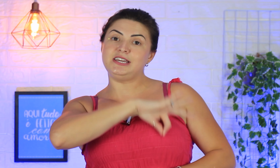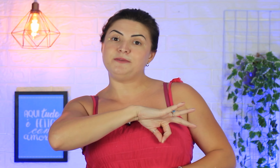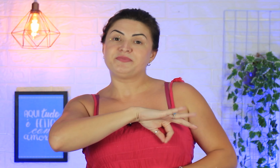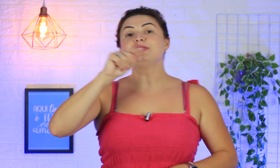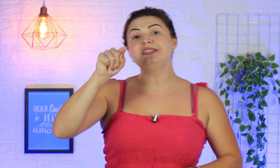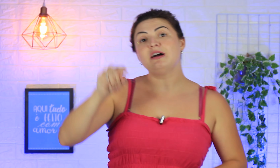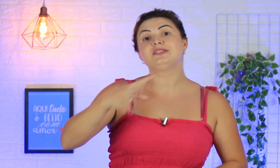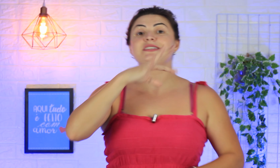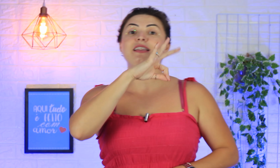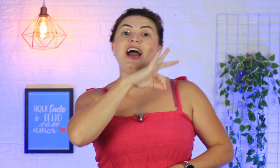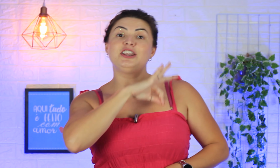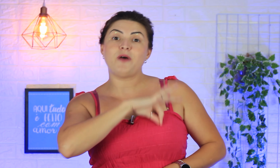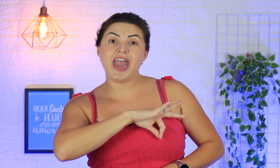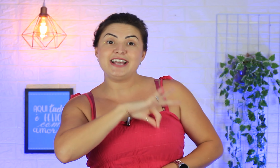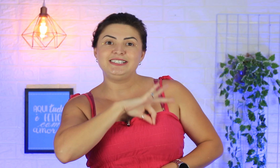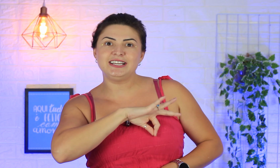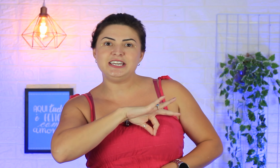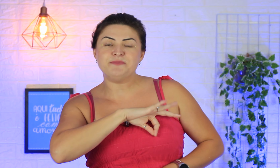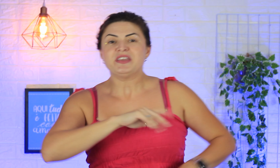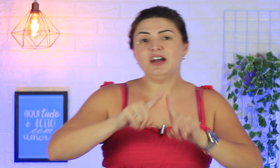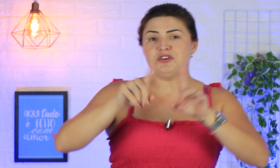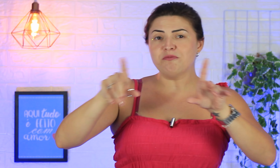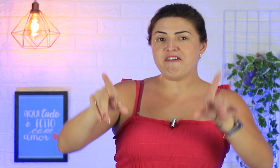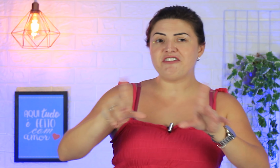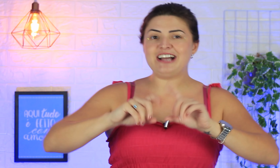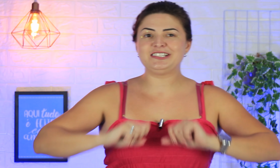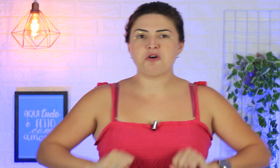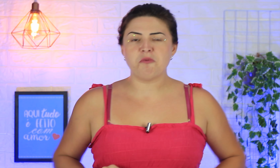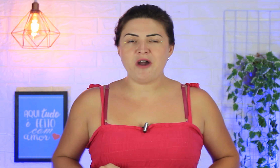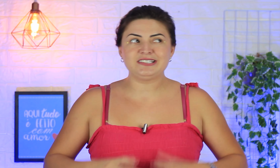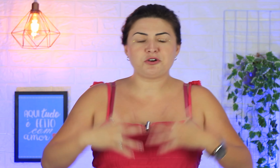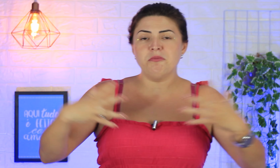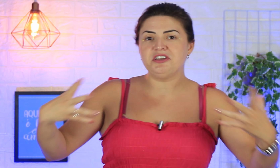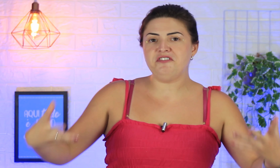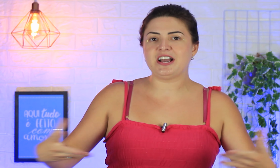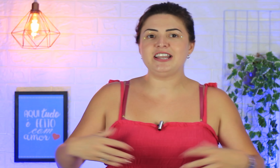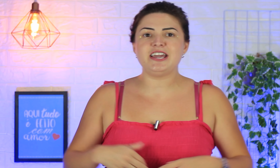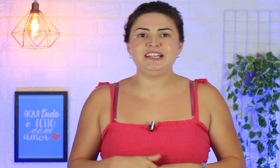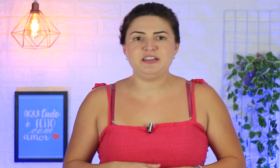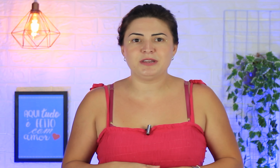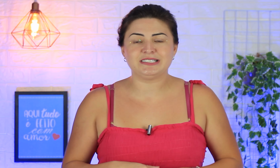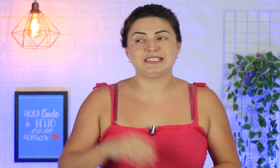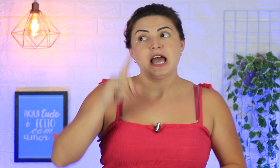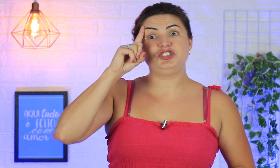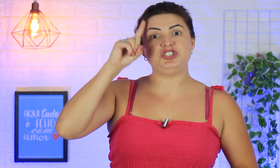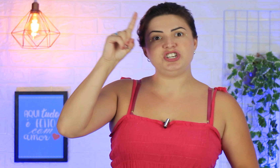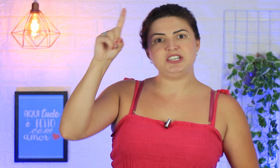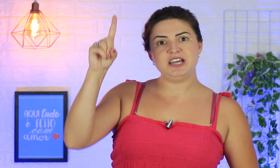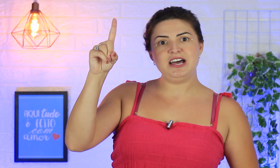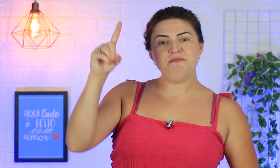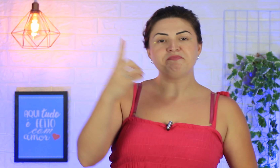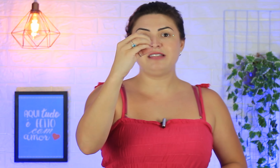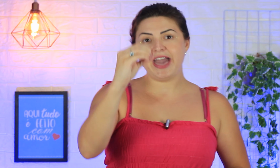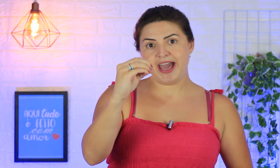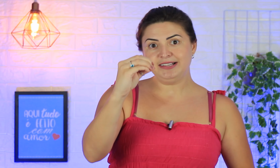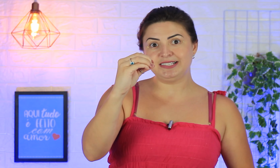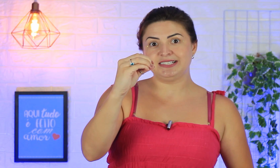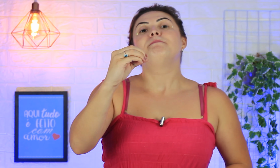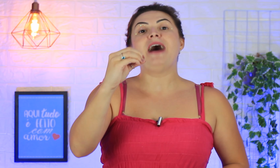aqui e o sinal de salário é esse aqui então em uma frase como essa como que ficaria em Libras dia 10